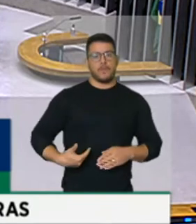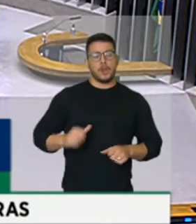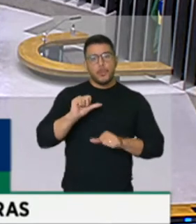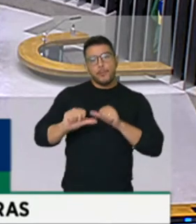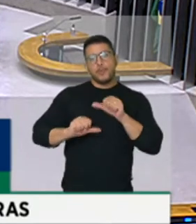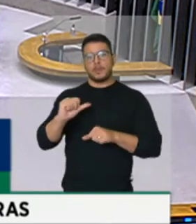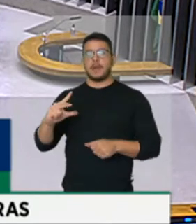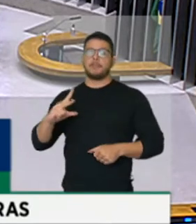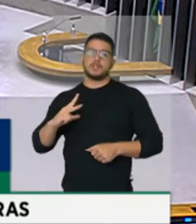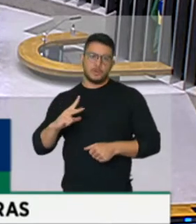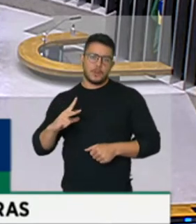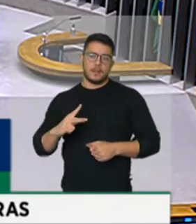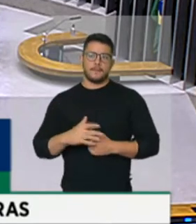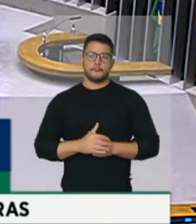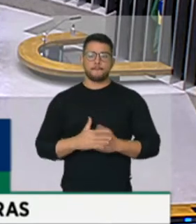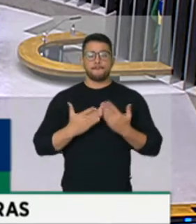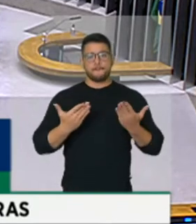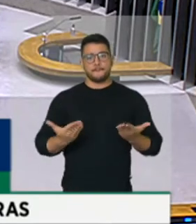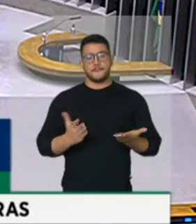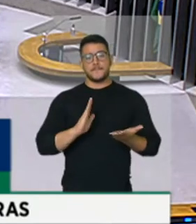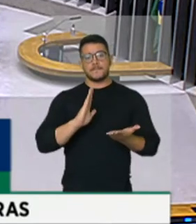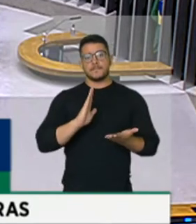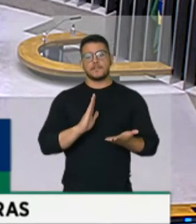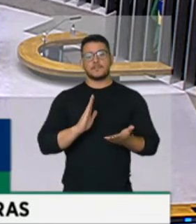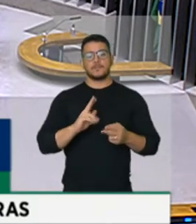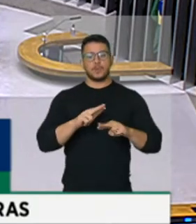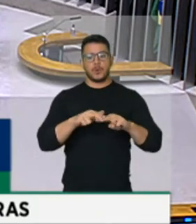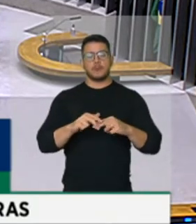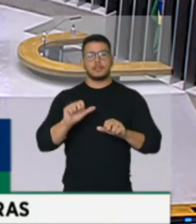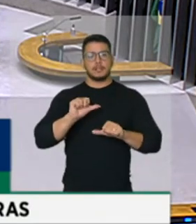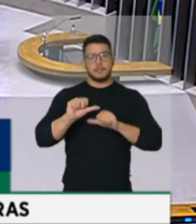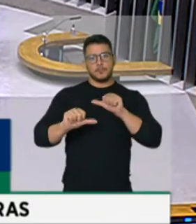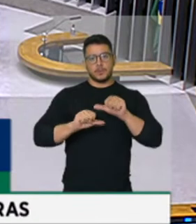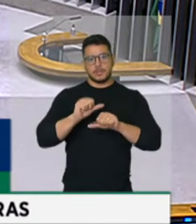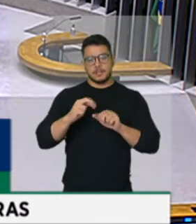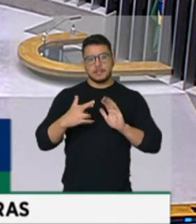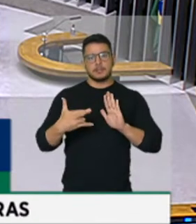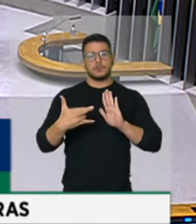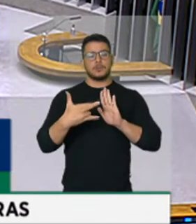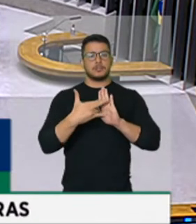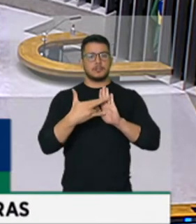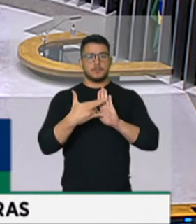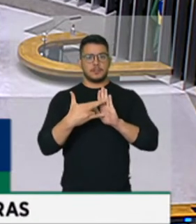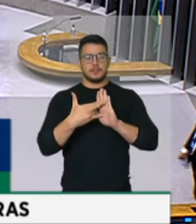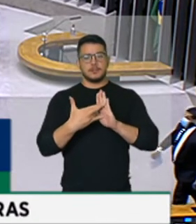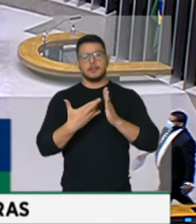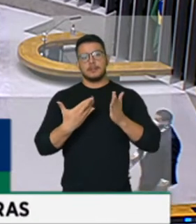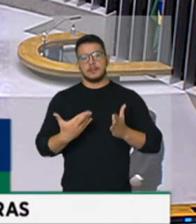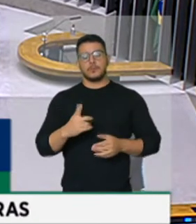PROVISÓRIA N° 31/2020, ELA TRATA DA DESESTATIZAÇÃO DA ELETROBRAS E AGORA HÁ POUCO OS DEPUTADOS ESTAVAM VOTANDO UM REQUERIMENTO QUE PEDIA O ENCERRAMENTO DA DISCUSSÃO E